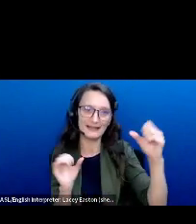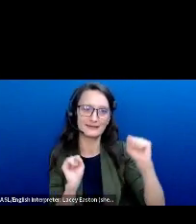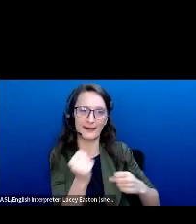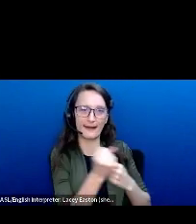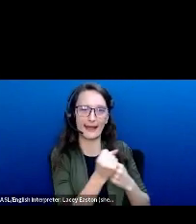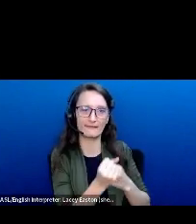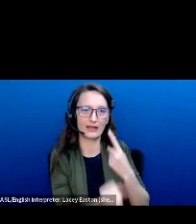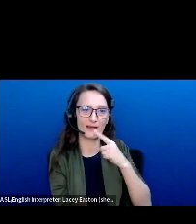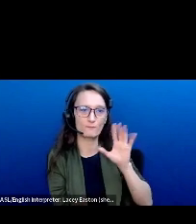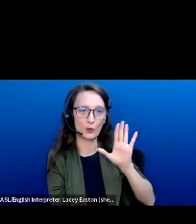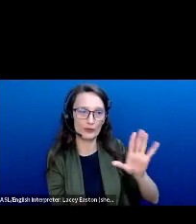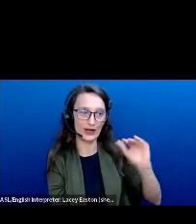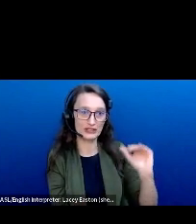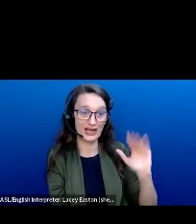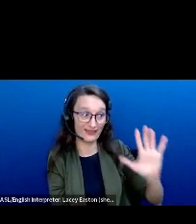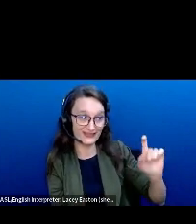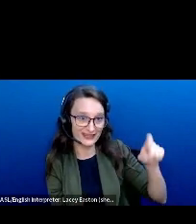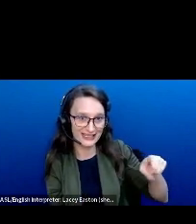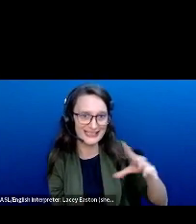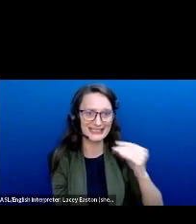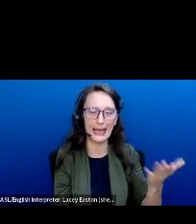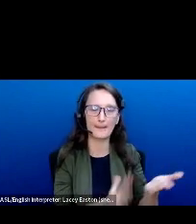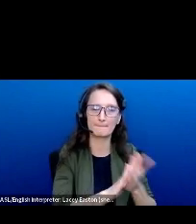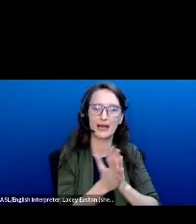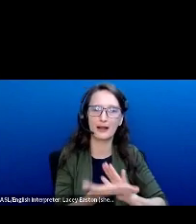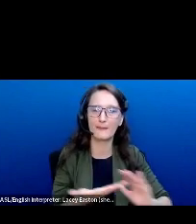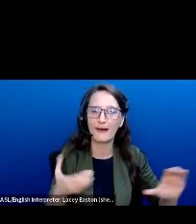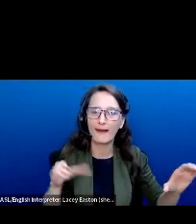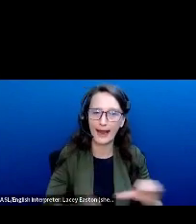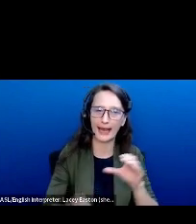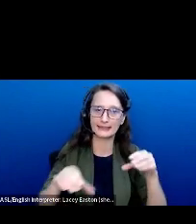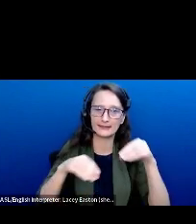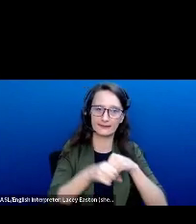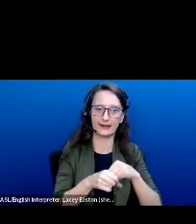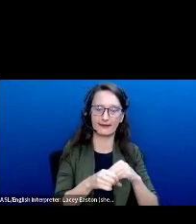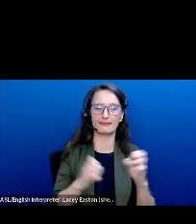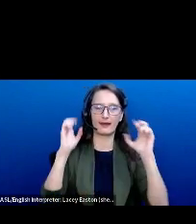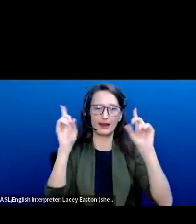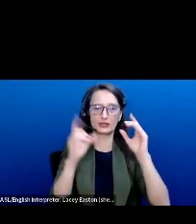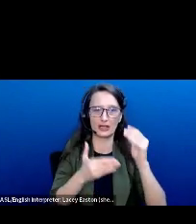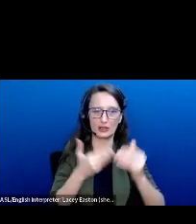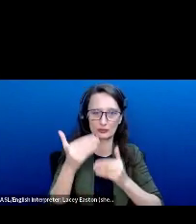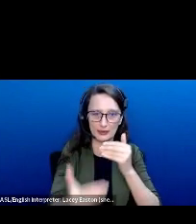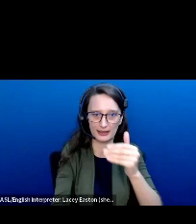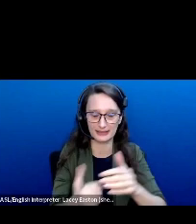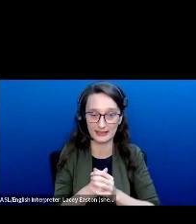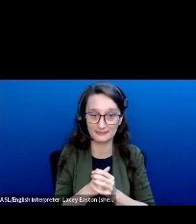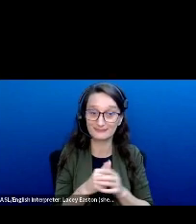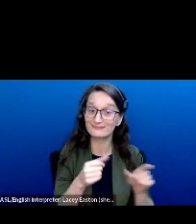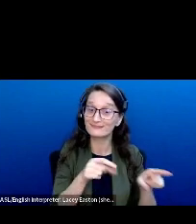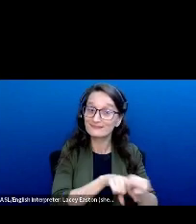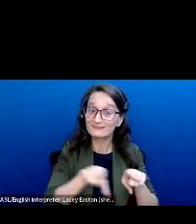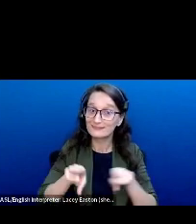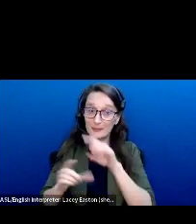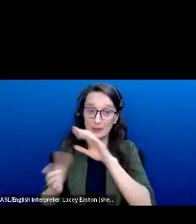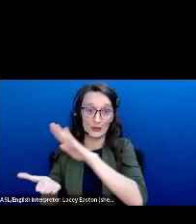ser socios activos en el proceso educativo. De la misma manera, las escuelas también deben conocer